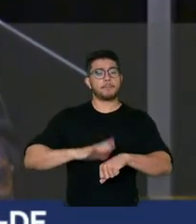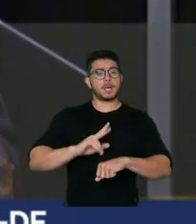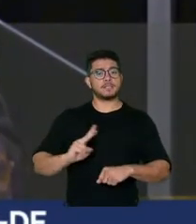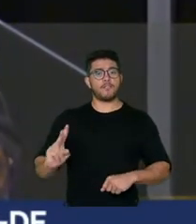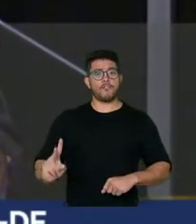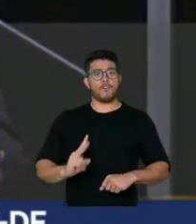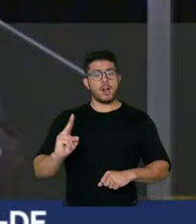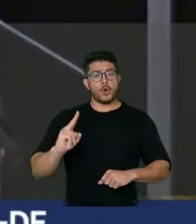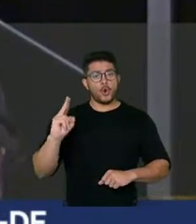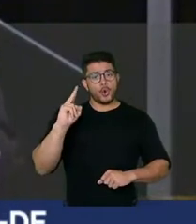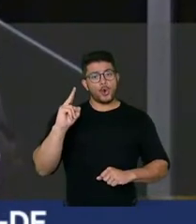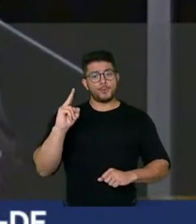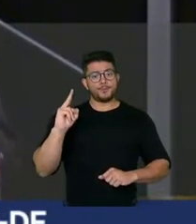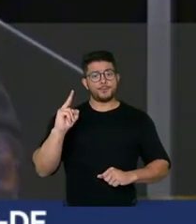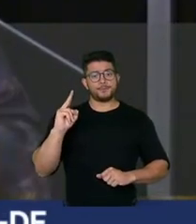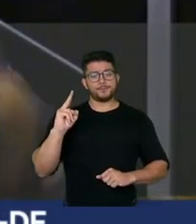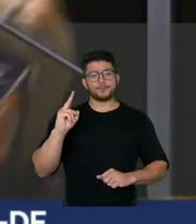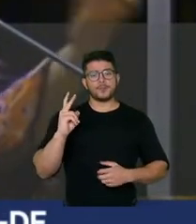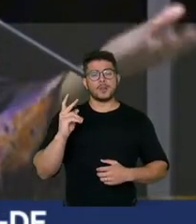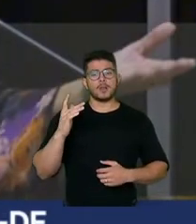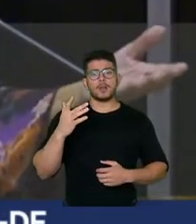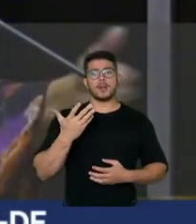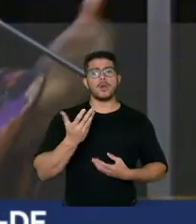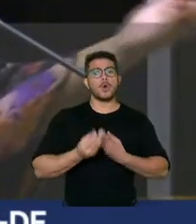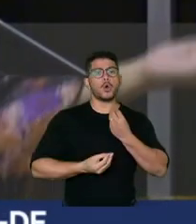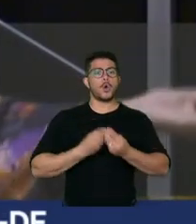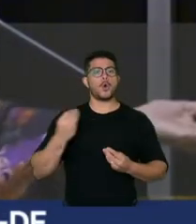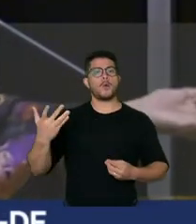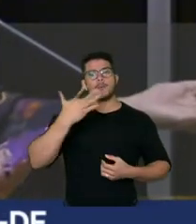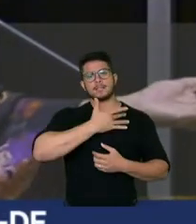CULTURA PARA QUE NÓS POSSAMOS DE PONTA A PONTA NESTE PAÍS ESTAR VALORIZANDO COMO AS